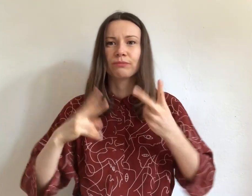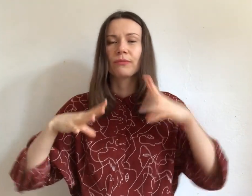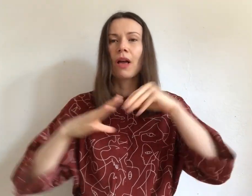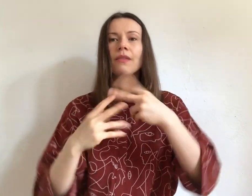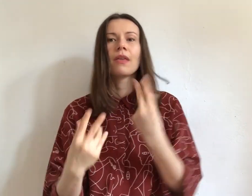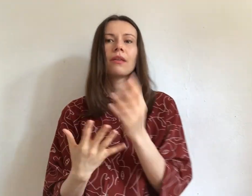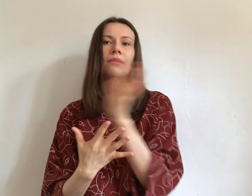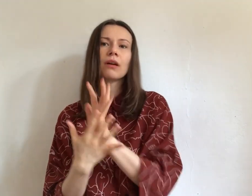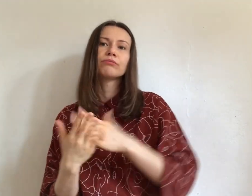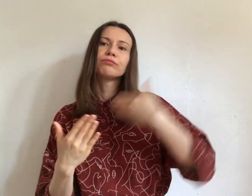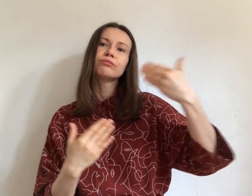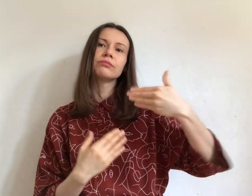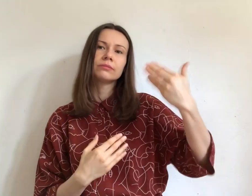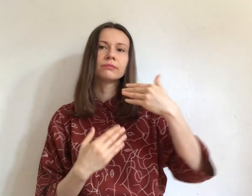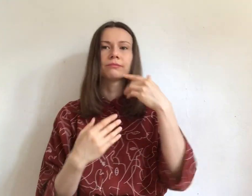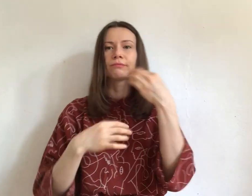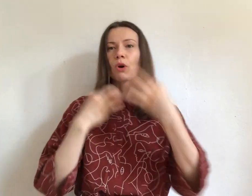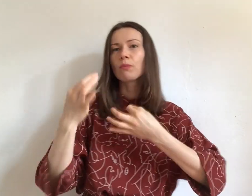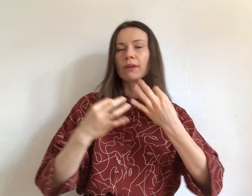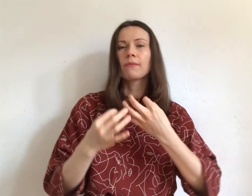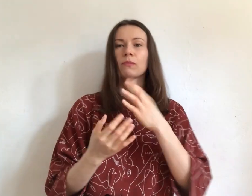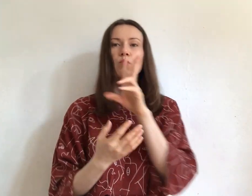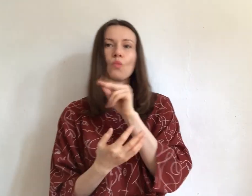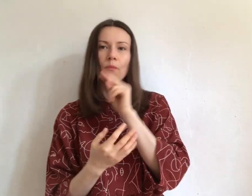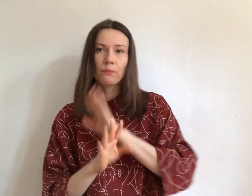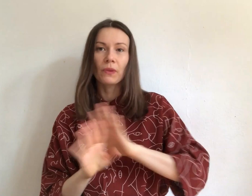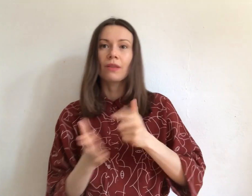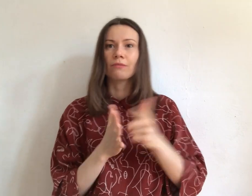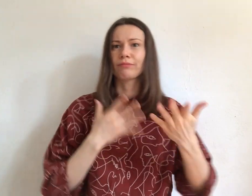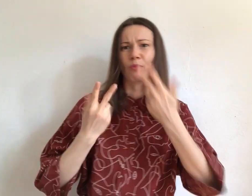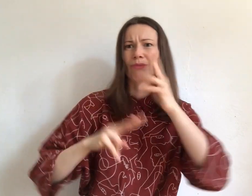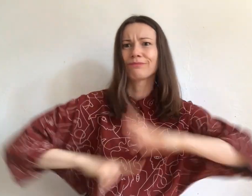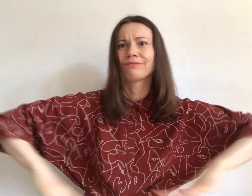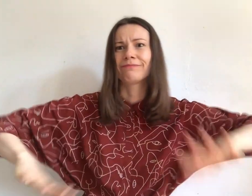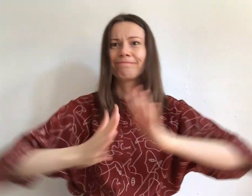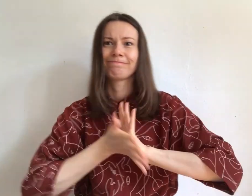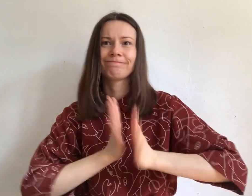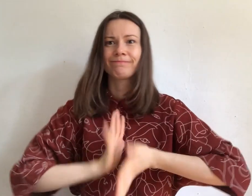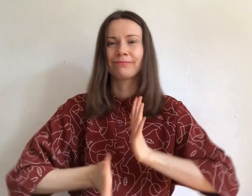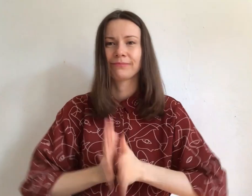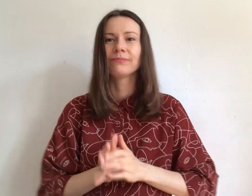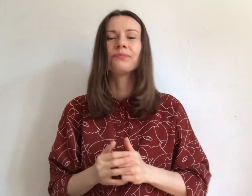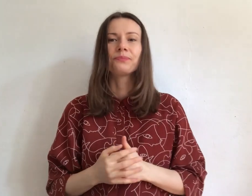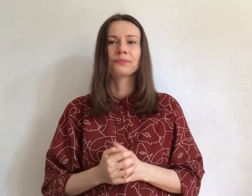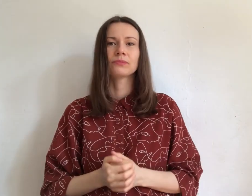w sposób bardziej wizualny, nie treściowy.